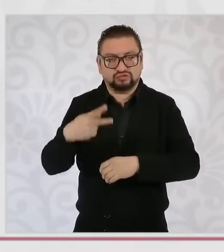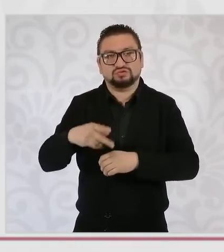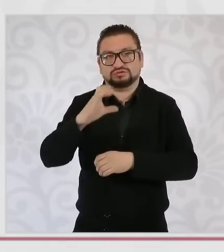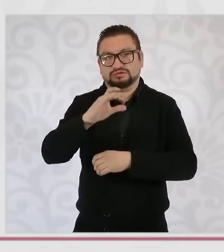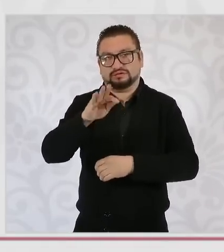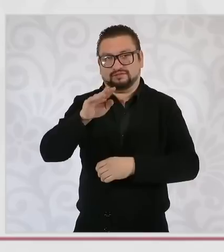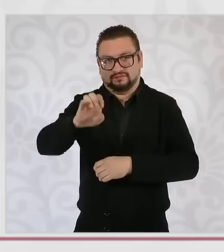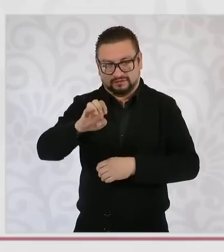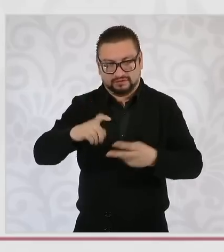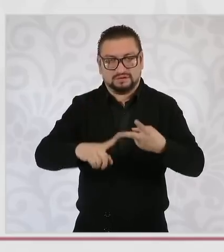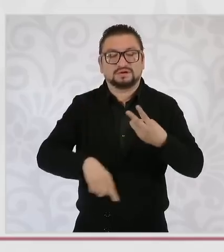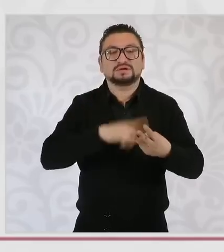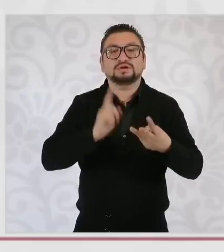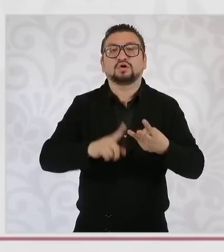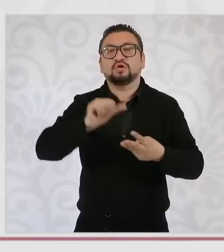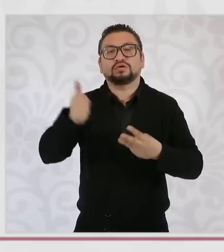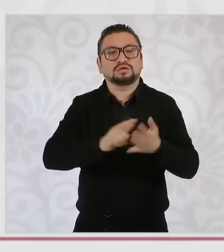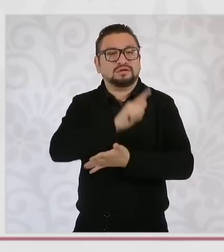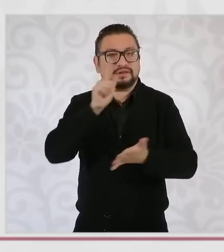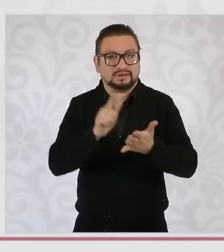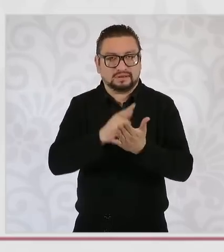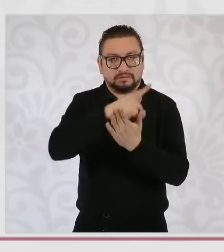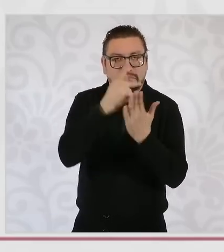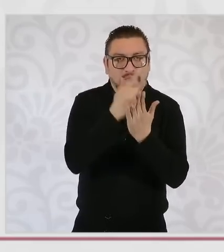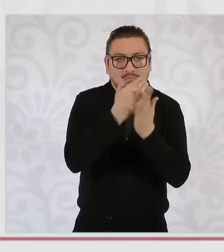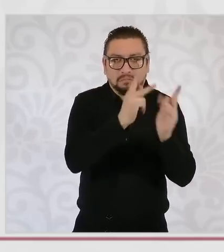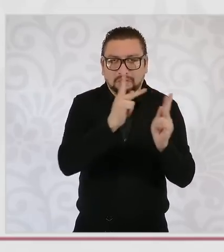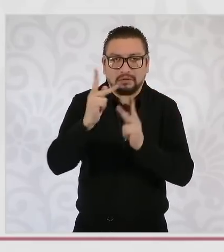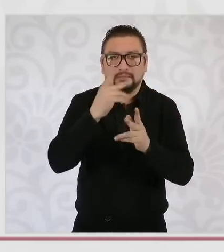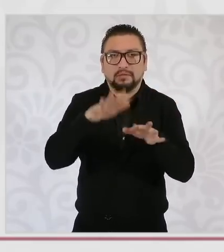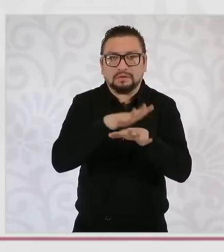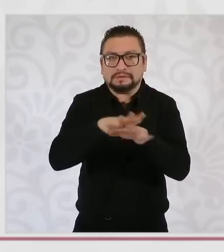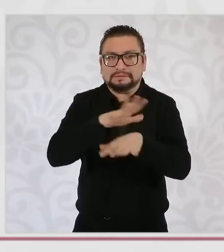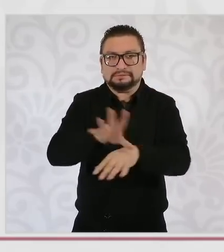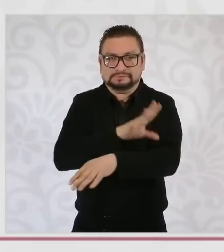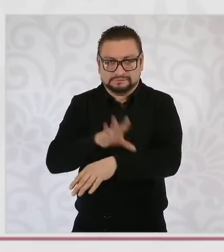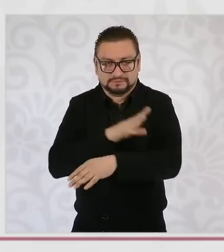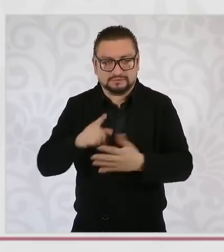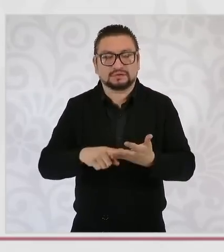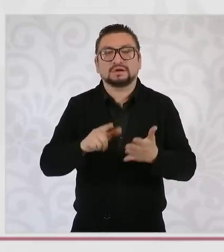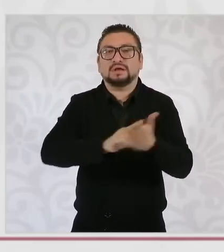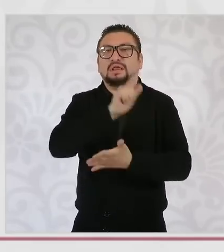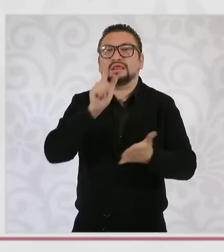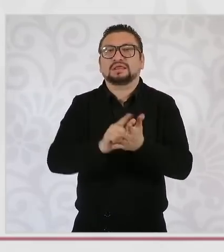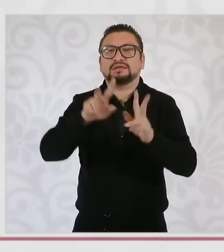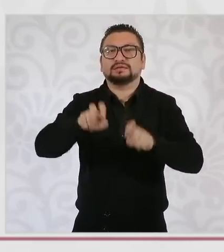Electricidad la ley de planeación y transición energética la ley del sector eléctrico la ley